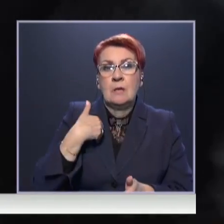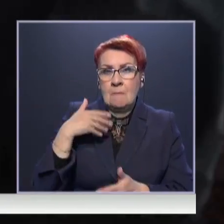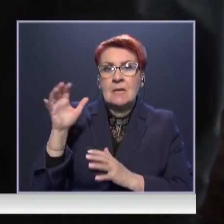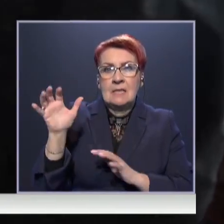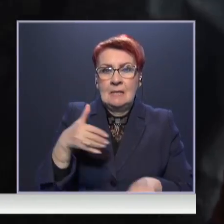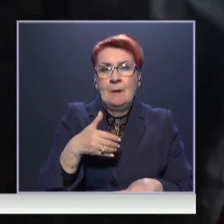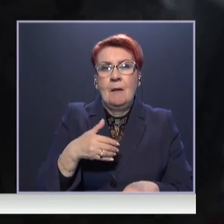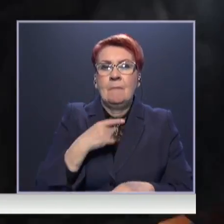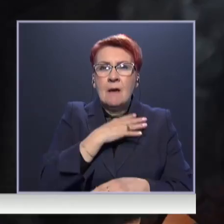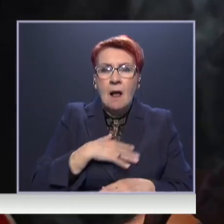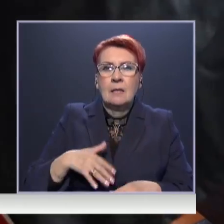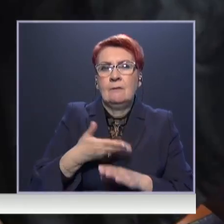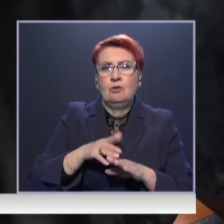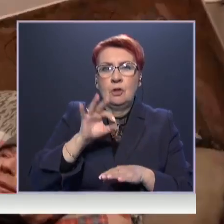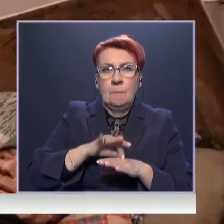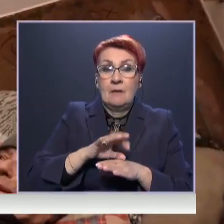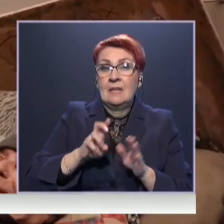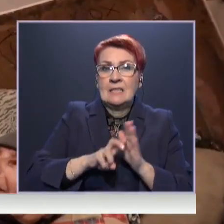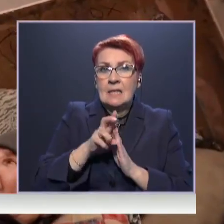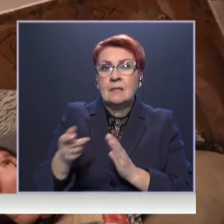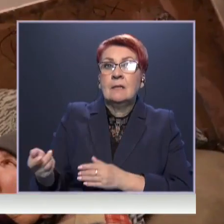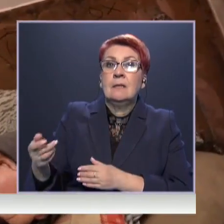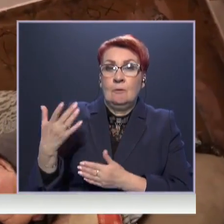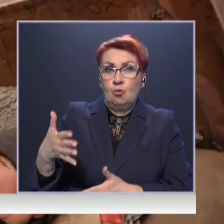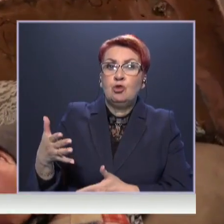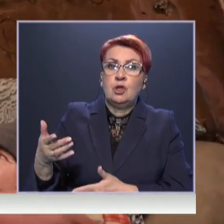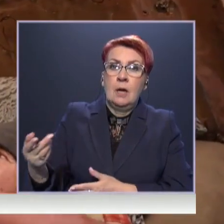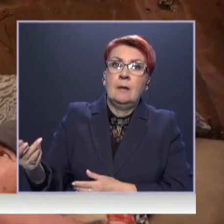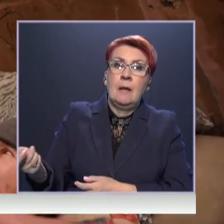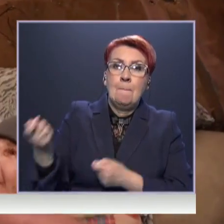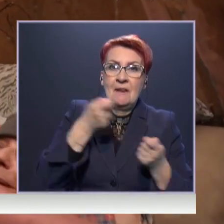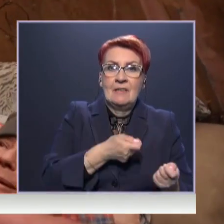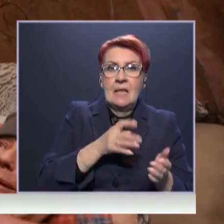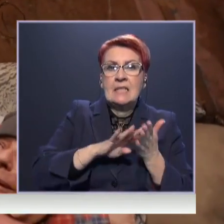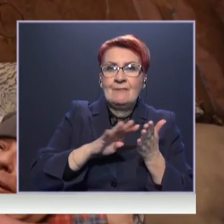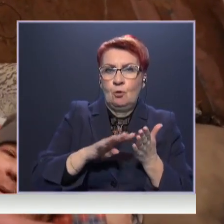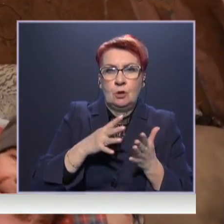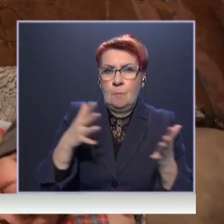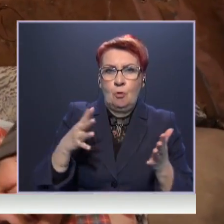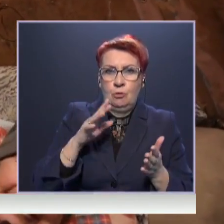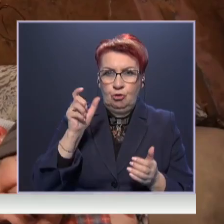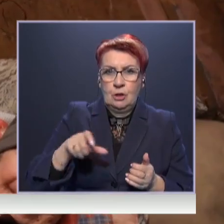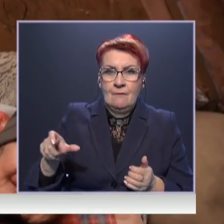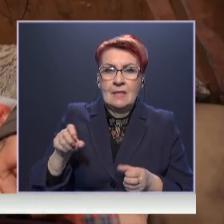месяцы церковь перевезла на лечение зоны конфликта уже больше 90 человек на скорой помощи со спецсигналами